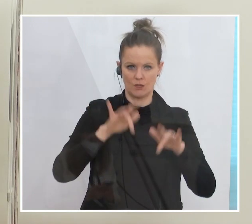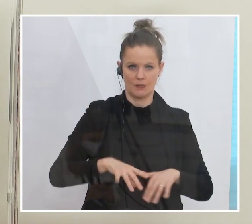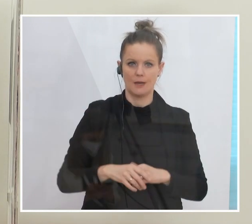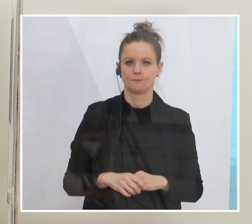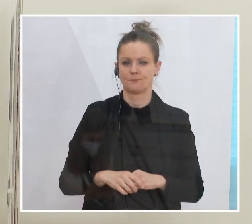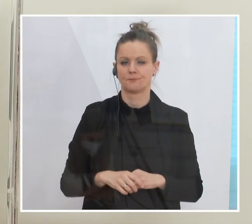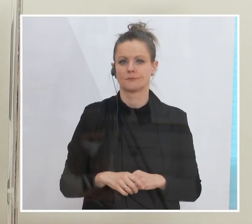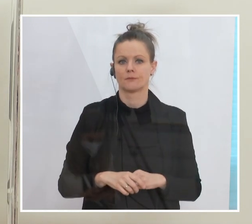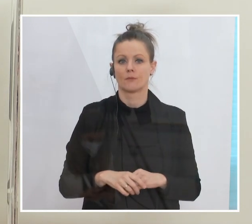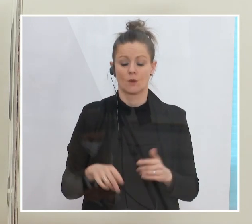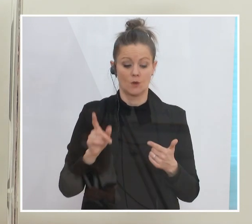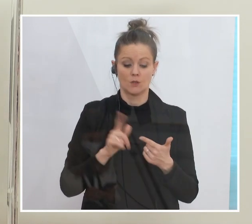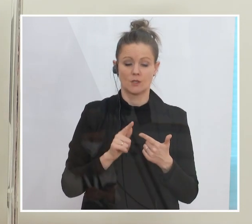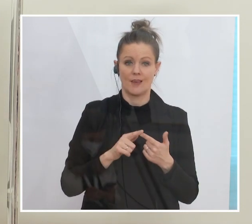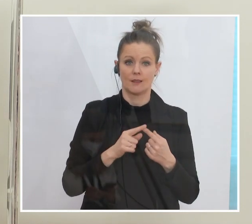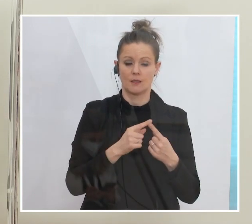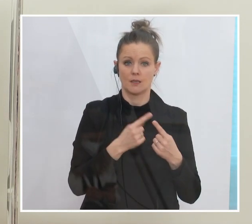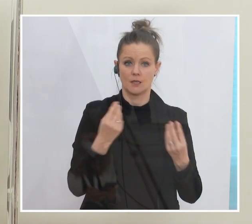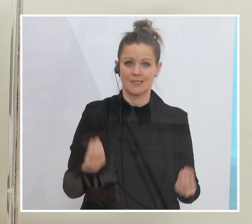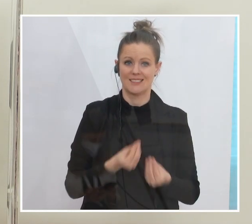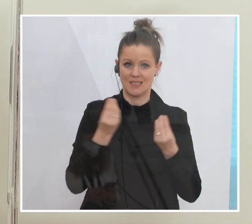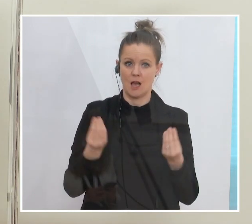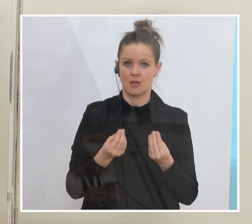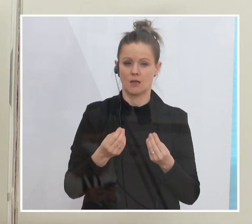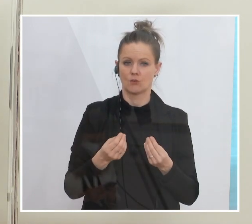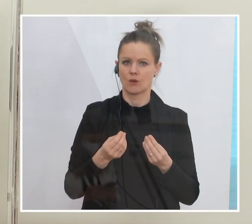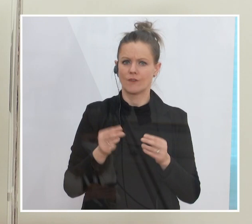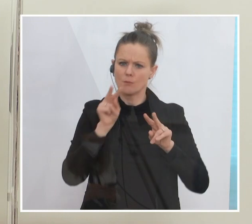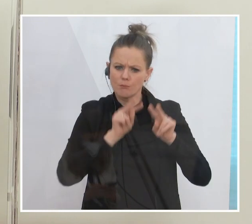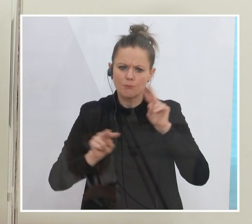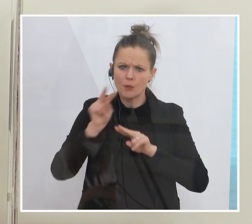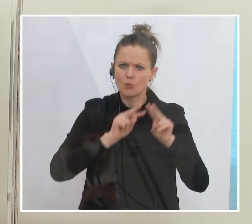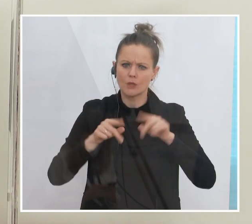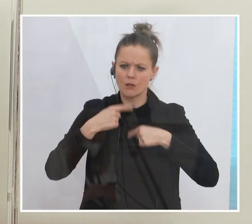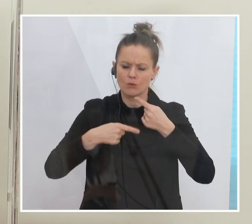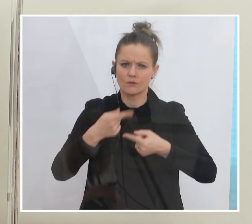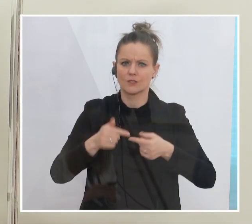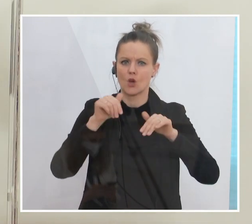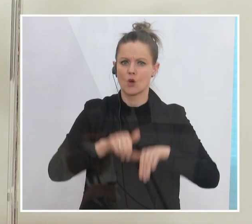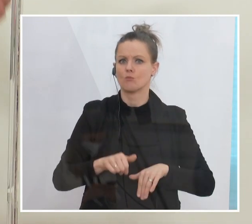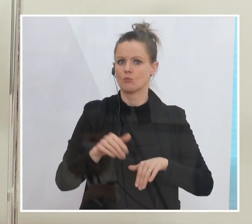dass wir natürlich im Begutachtungsverfahren dieses berücksichtigen werden. Aber Sie wissen,